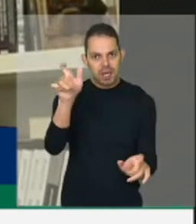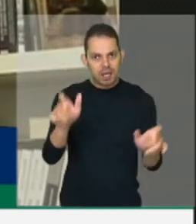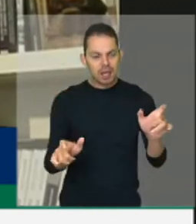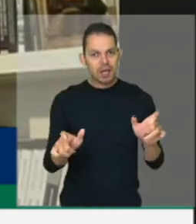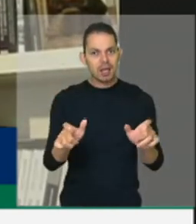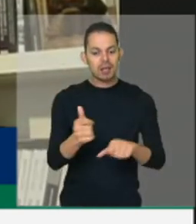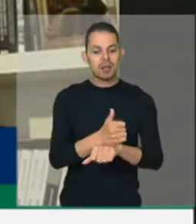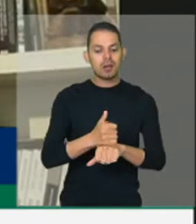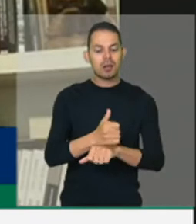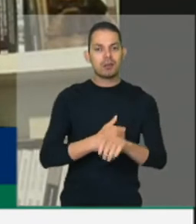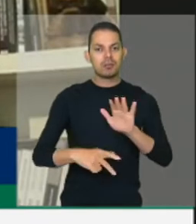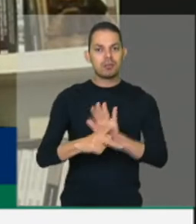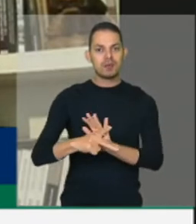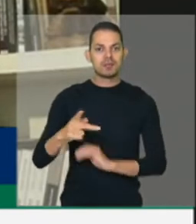PROFISSIONAIS DE SAÚDE, AOS FAMILIARES MORTOS E SOBRETUDO